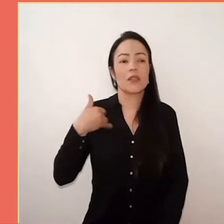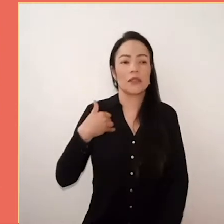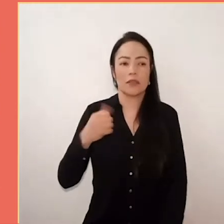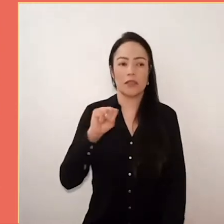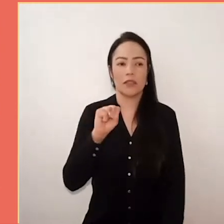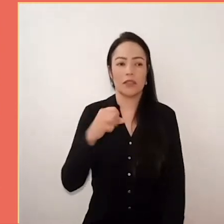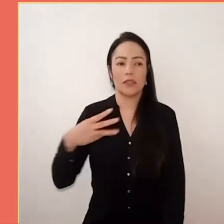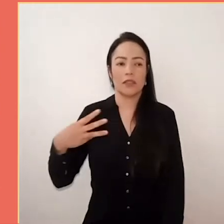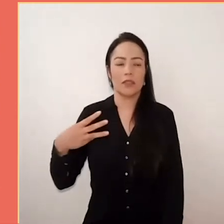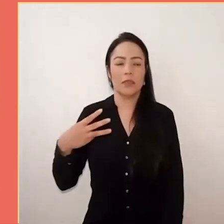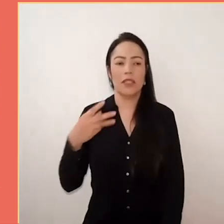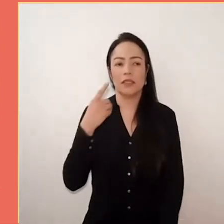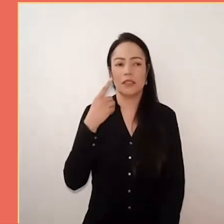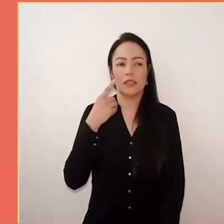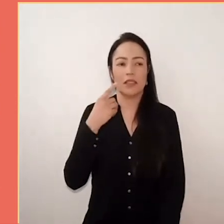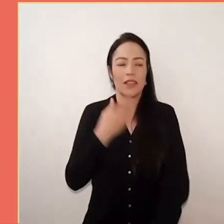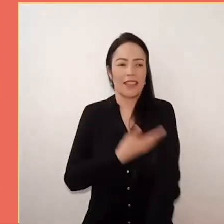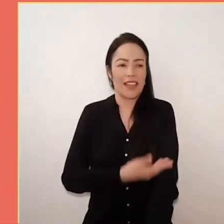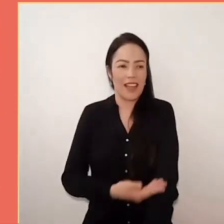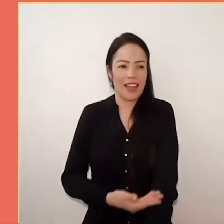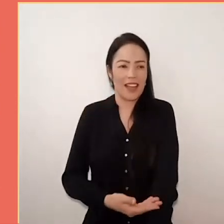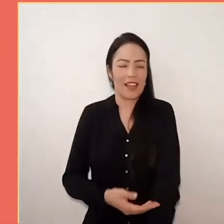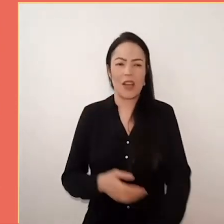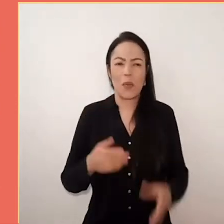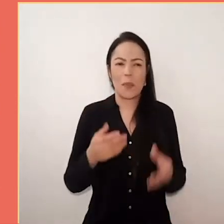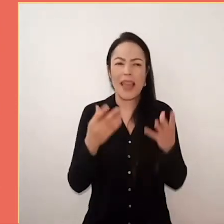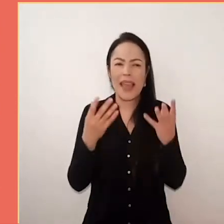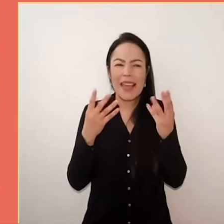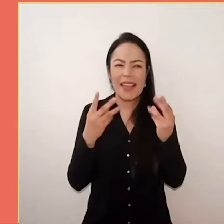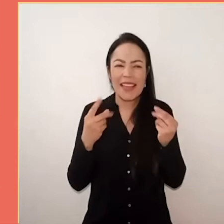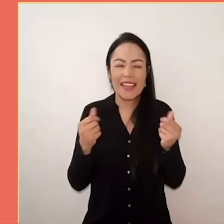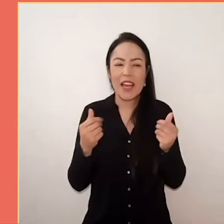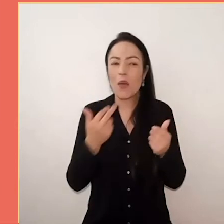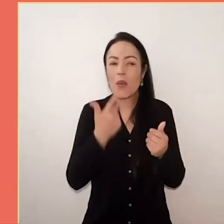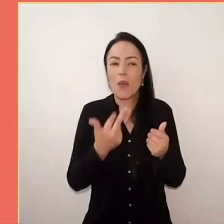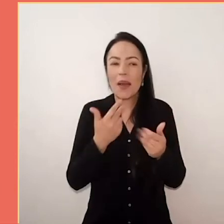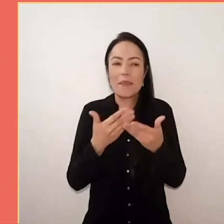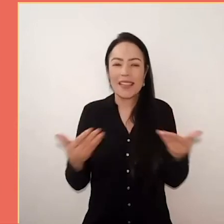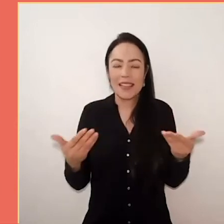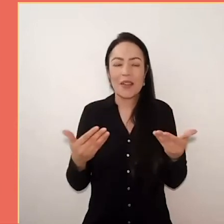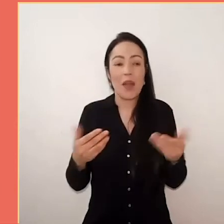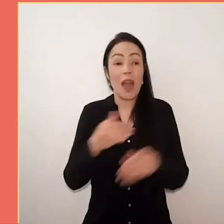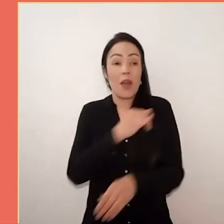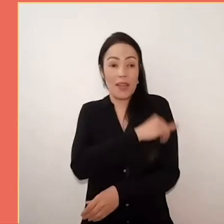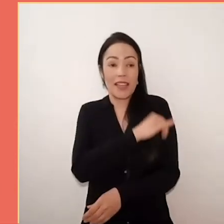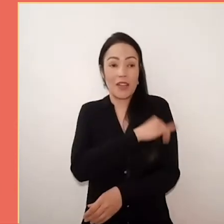pele clara quase desbotada, porque apesar de ser carioca, não tomo sol a mais de 1 ano.